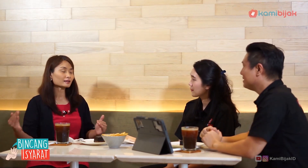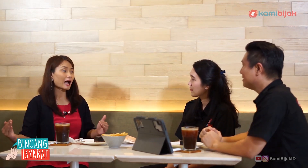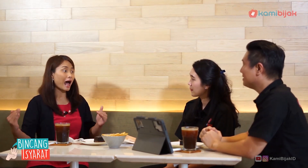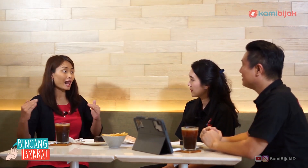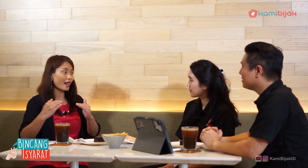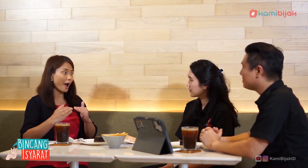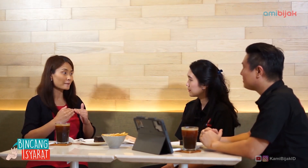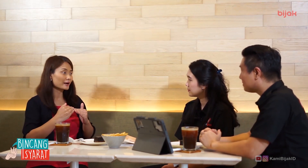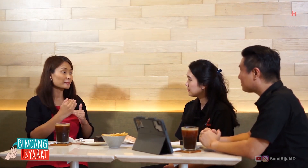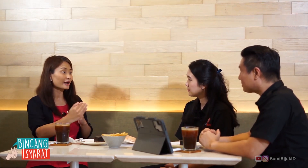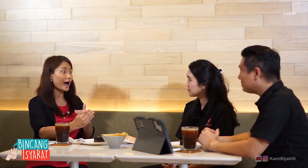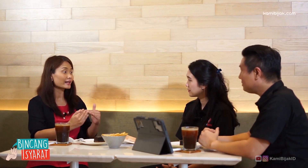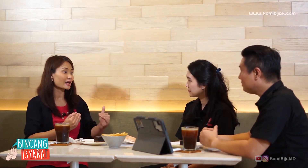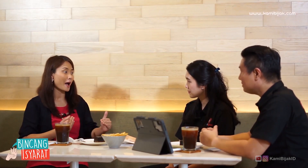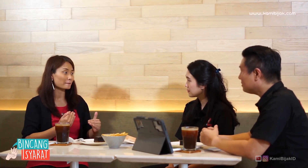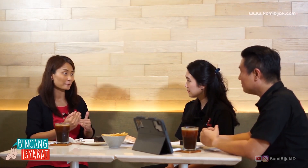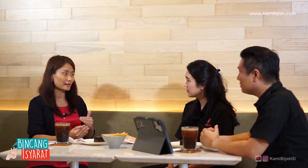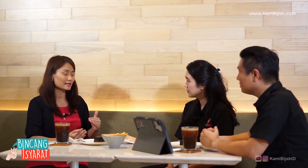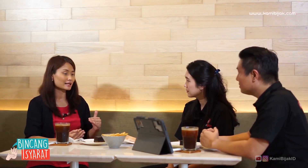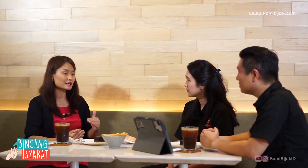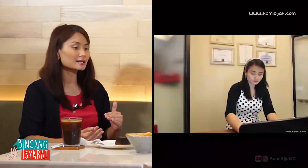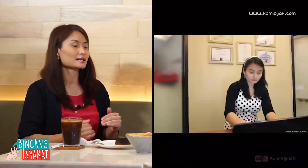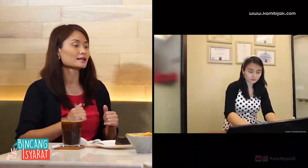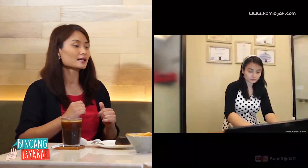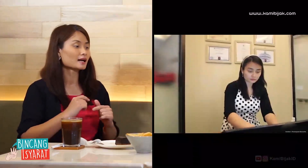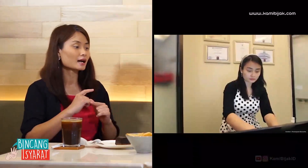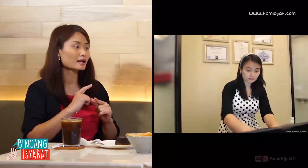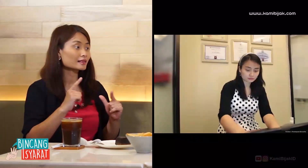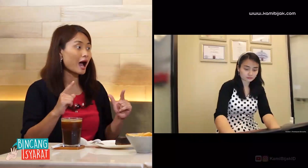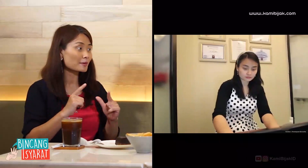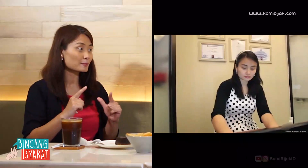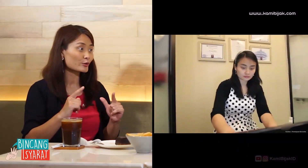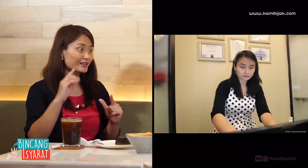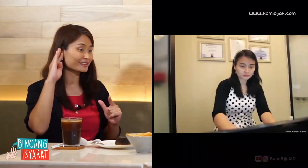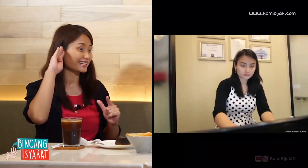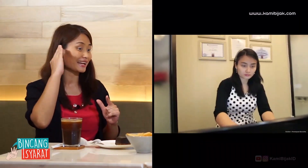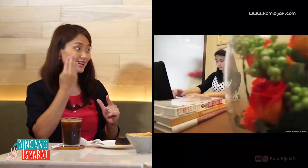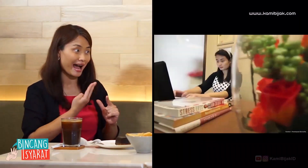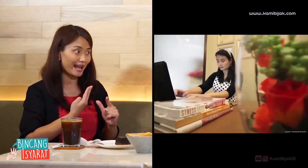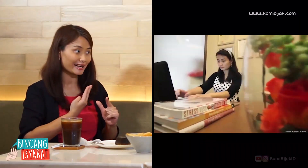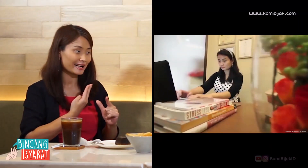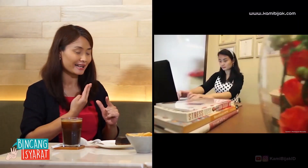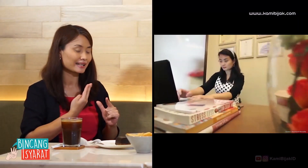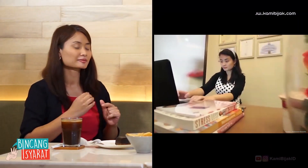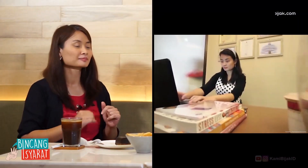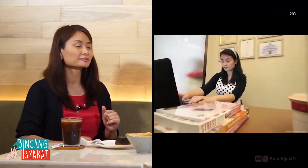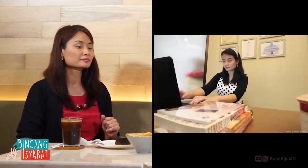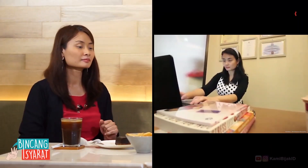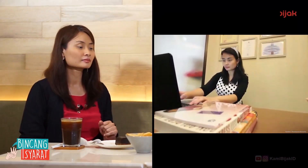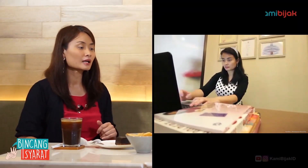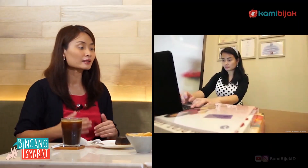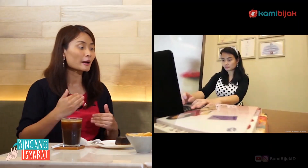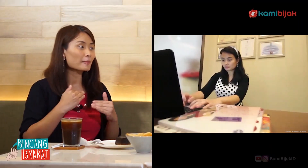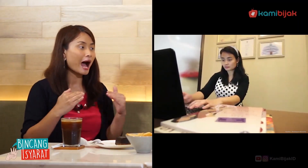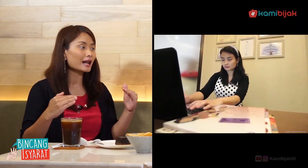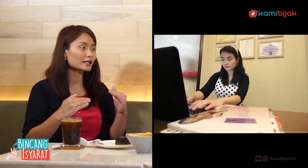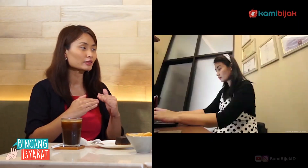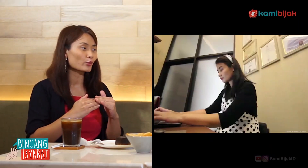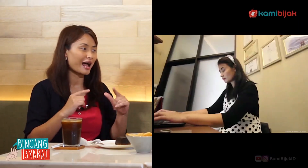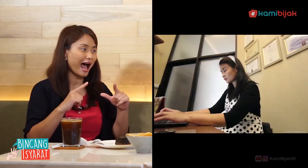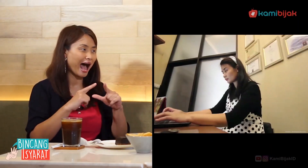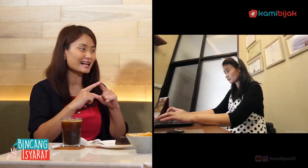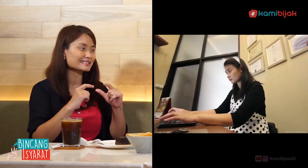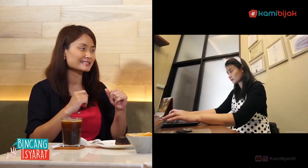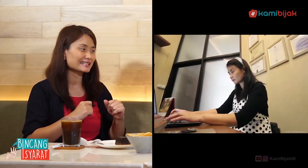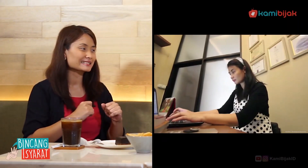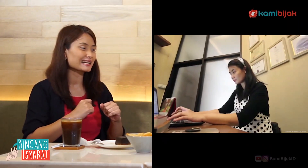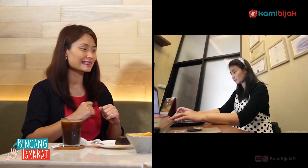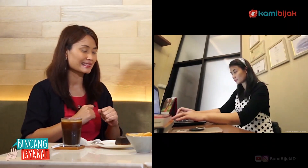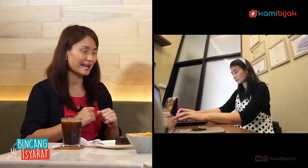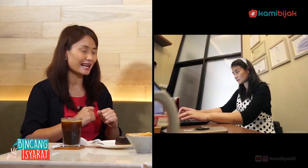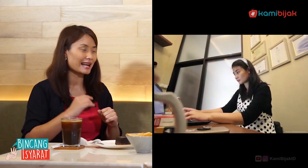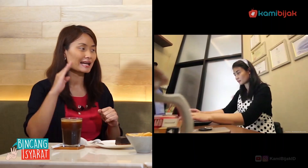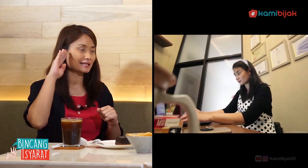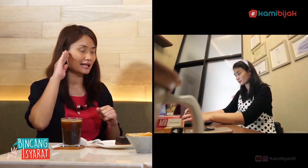Dalam menghadapi tamu dengar, dibantu asisten dengar